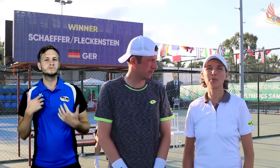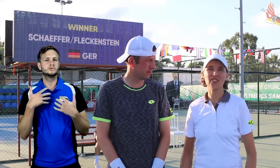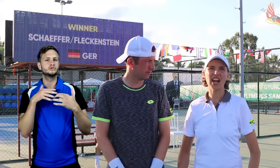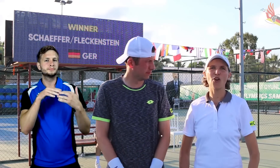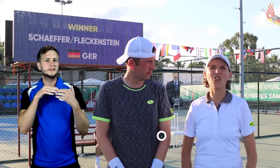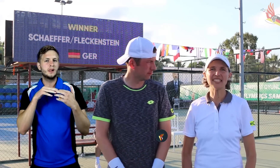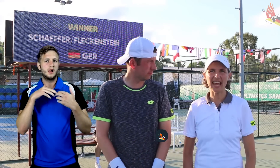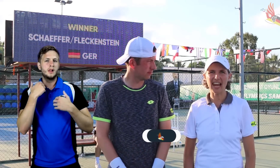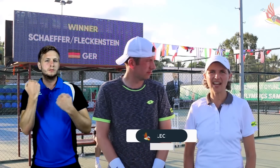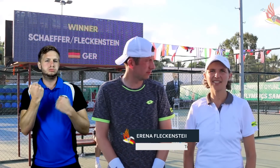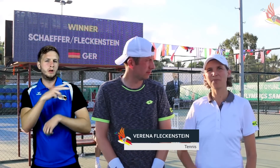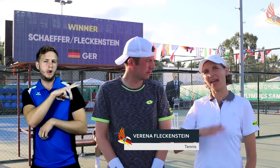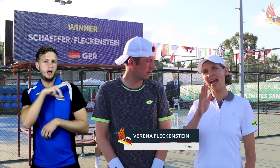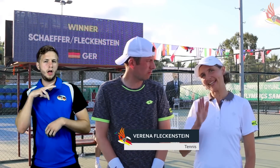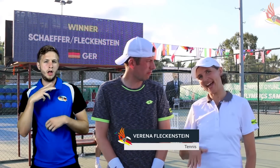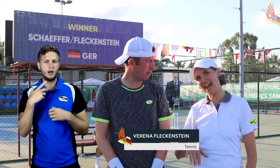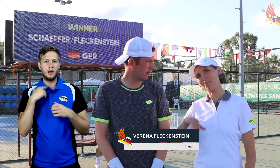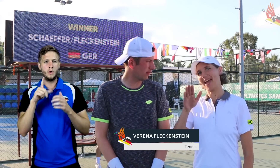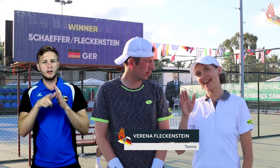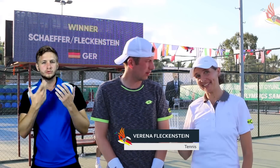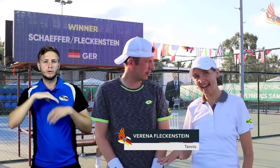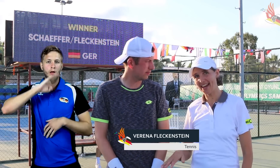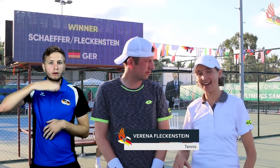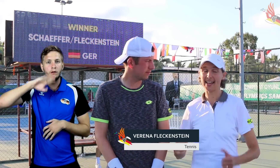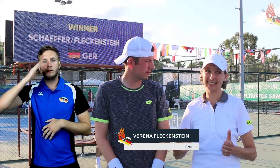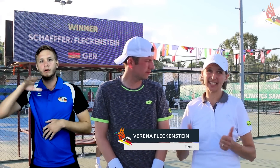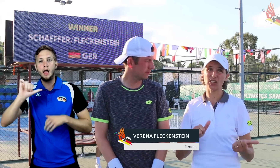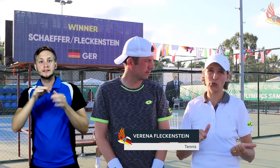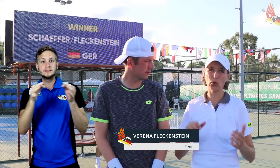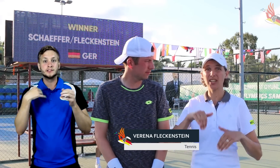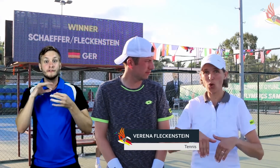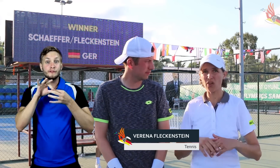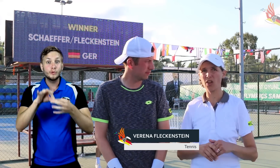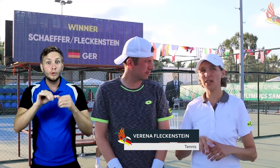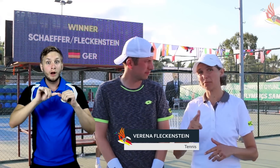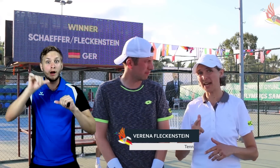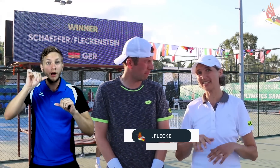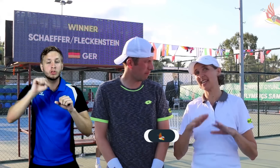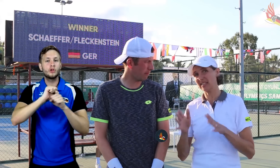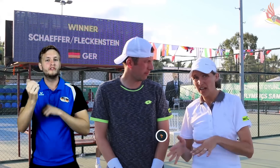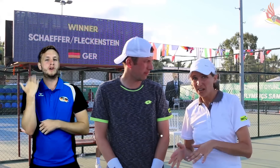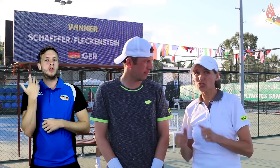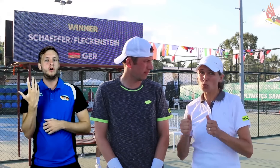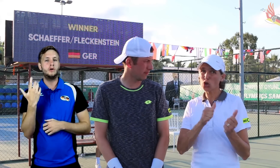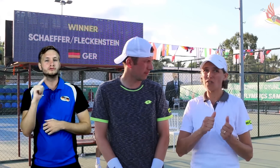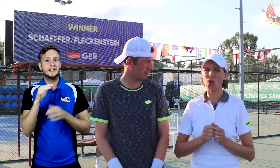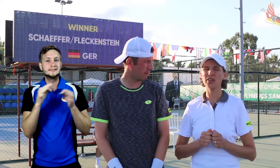Der Spielverlauf war sehr lange. Berg, Tal, Berg, Tal. Erster Satz geführt, doch verloren. Zweiter Satz zum Glück gewonnen.